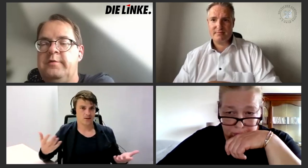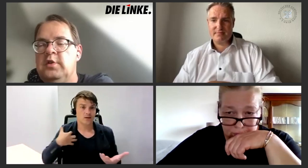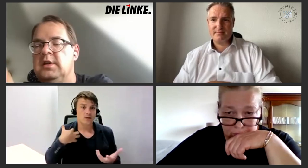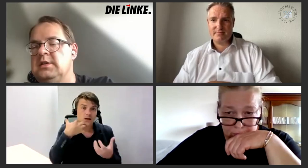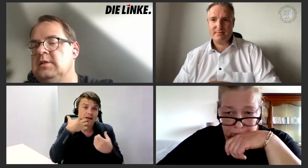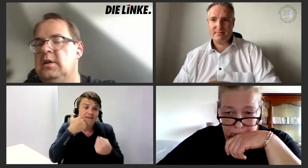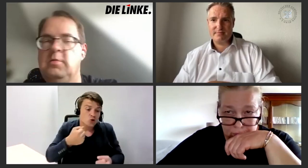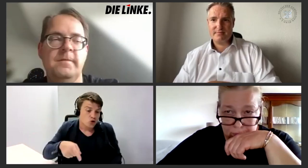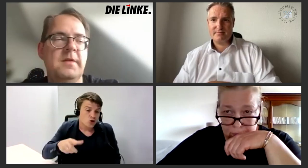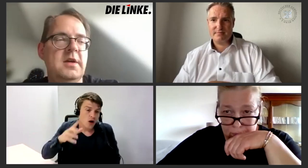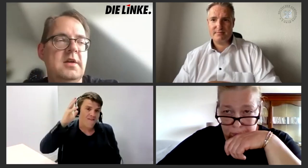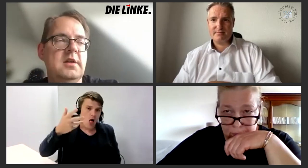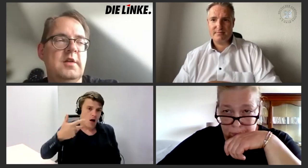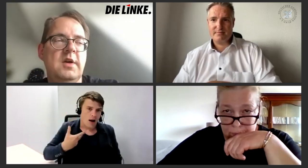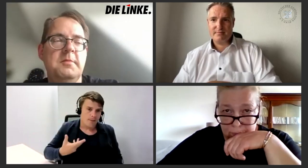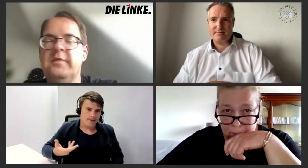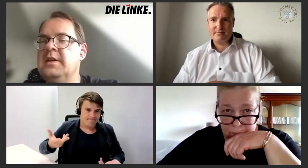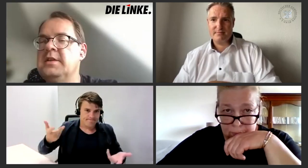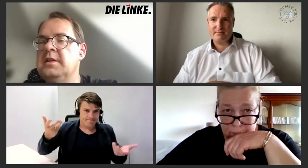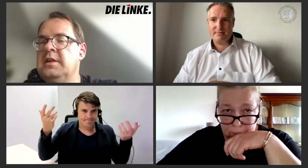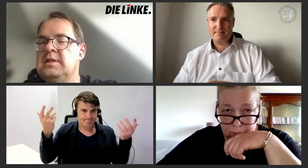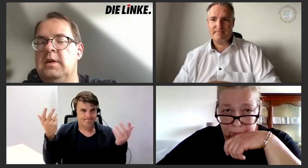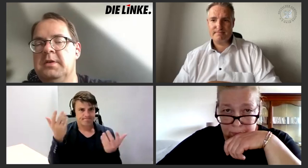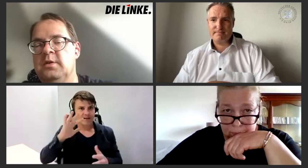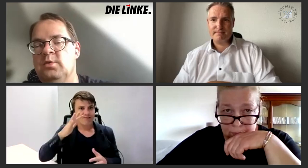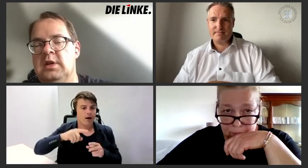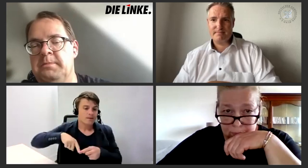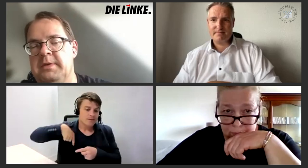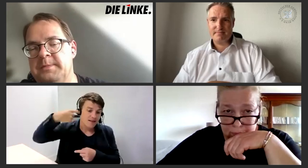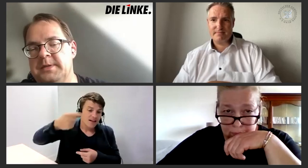gewünscht, dass wird damit auch erfolgreich sind aber dafür haben wir vielleicht in der nächsten